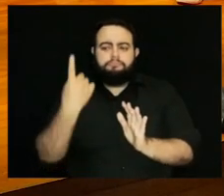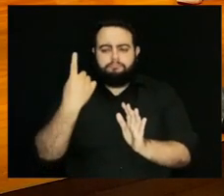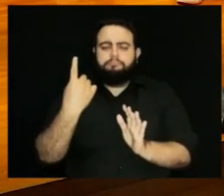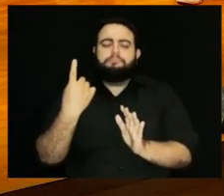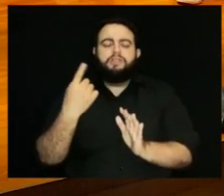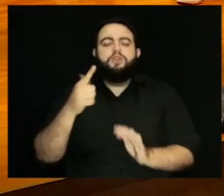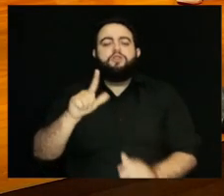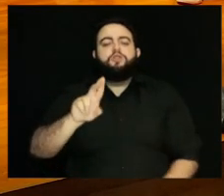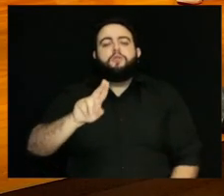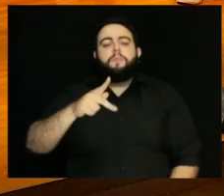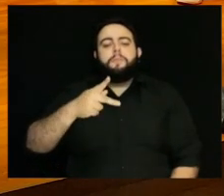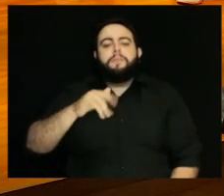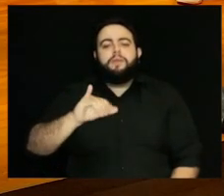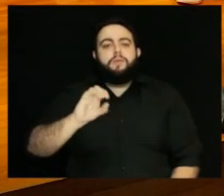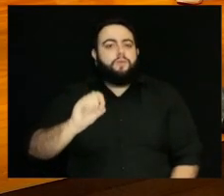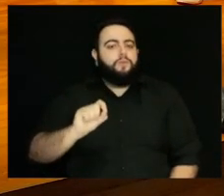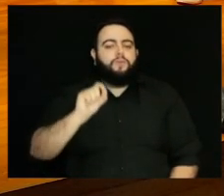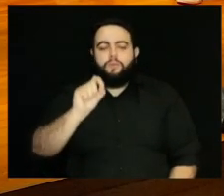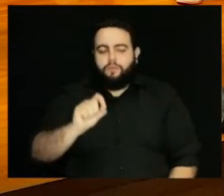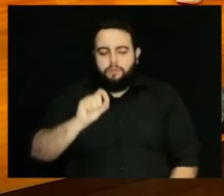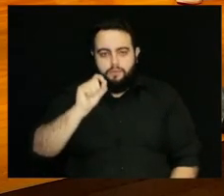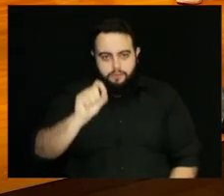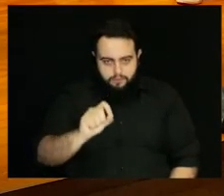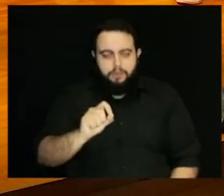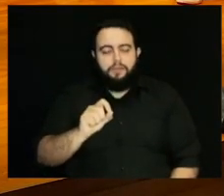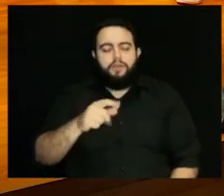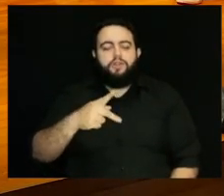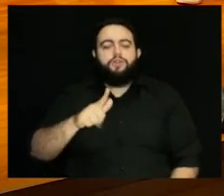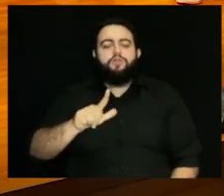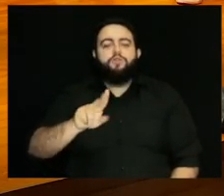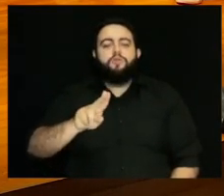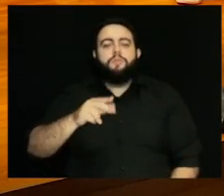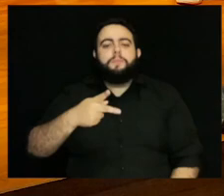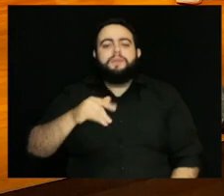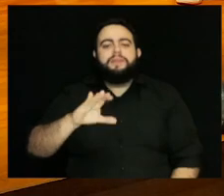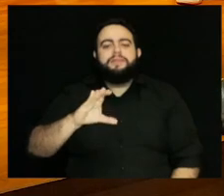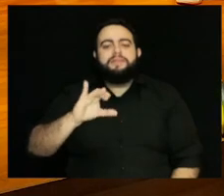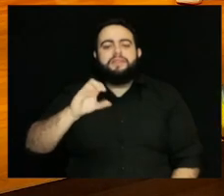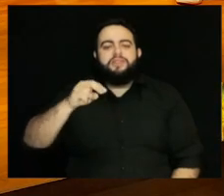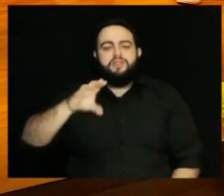a partir da segunda metade dos anos 40 começa emplacar algum sucesso e nos anos 50 vira um